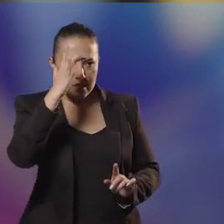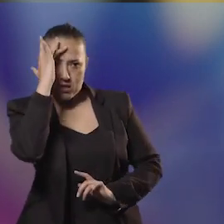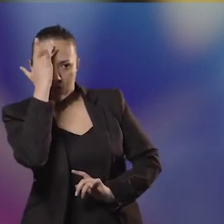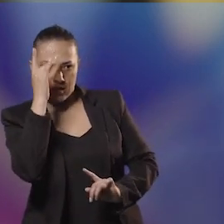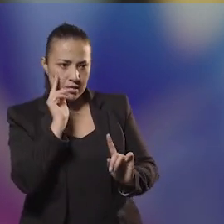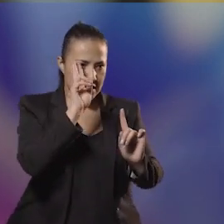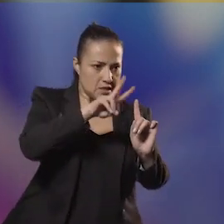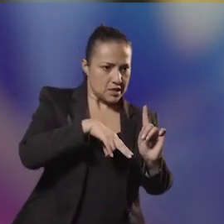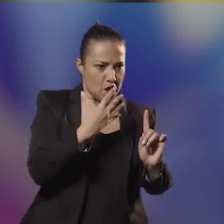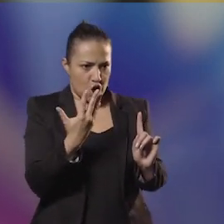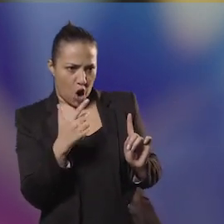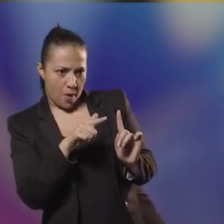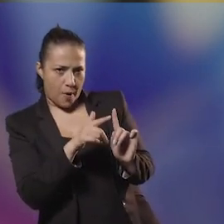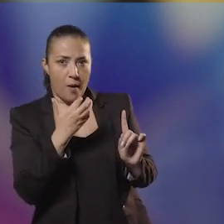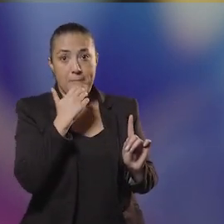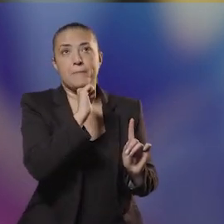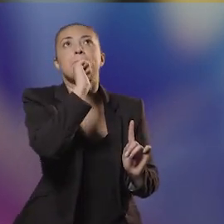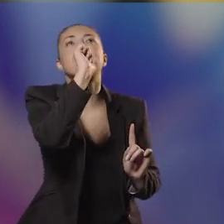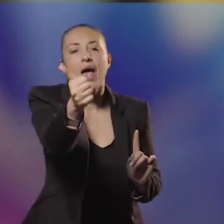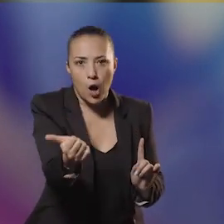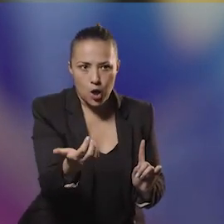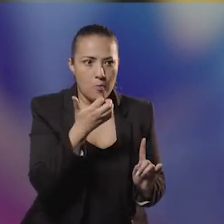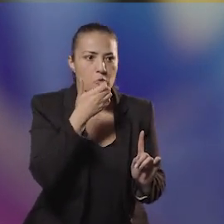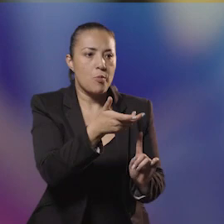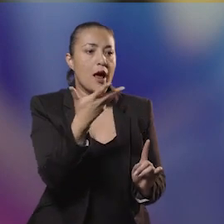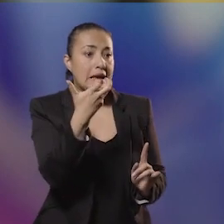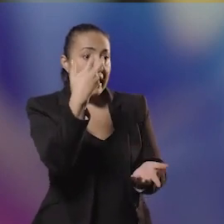Es como si bailamos porque queremos bailar,